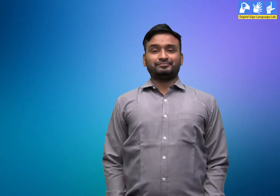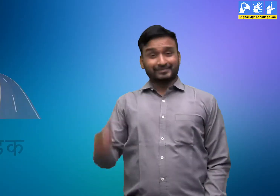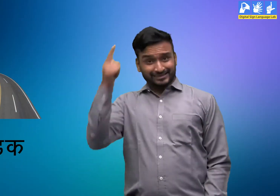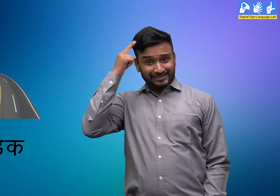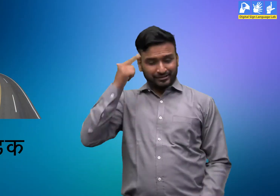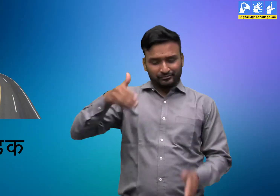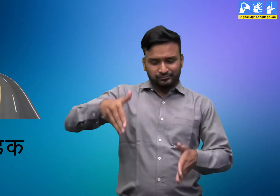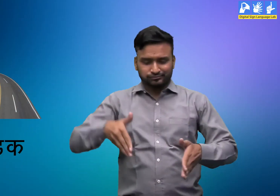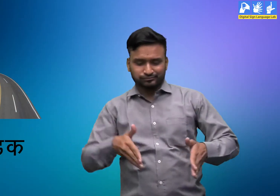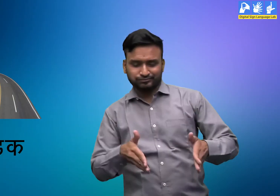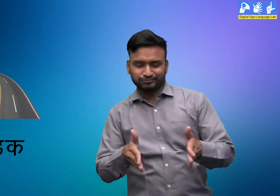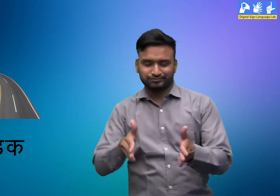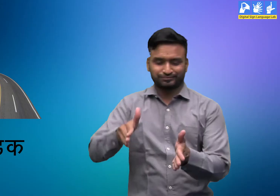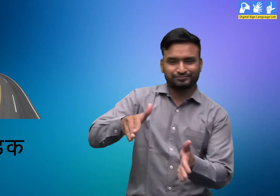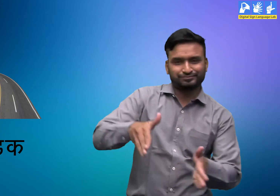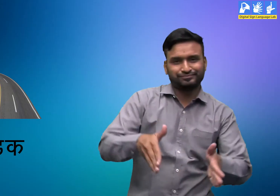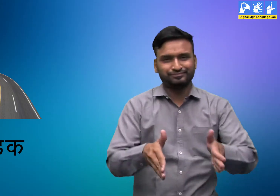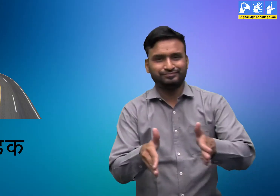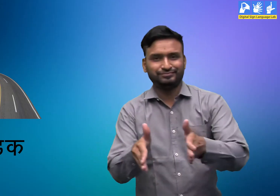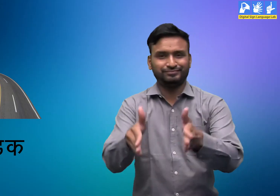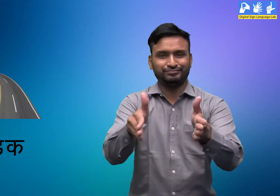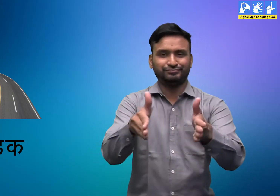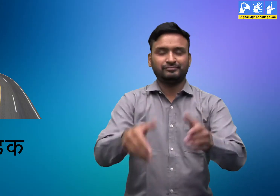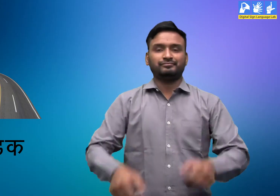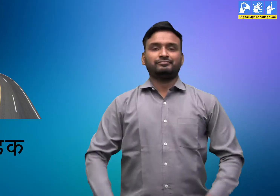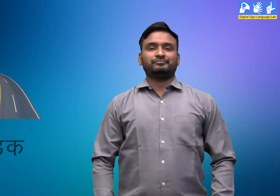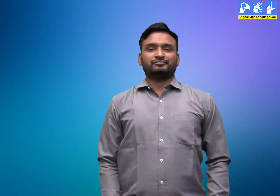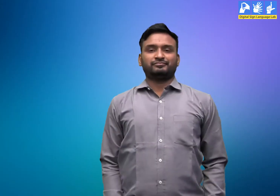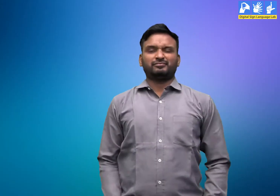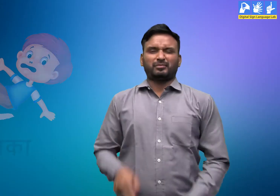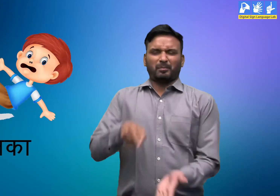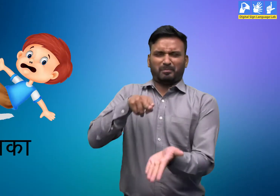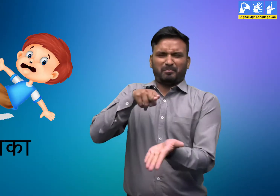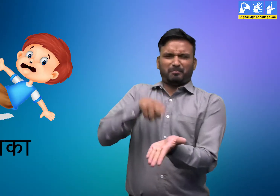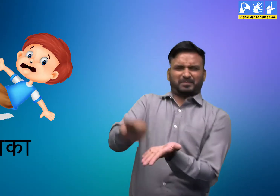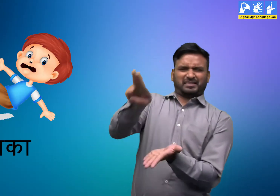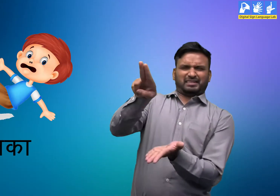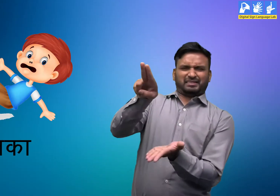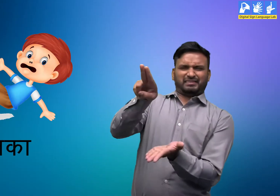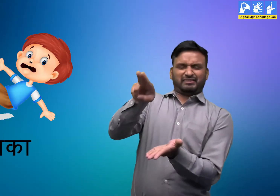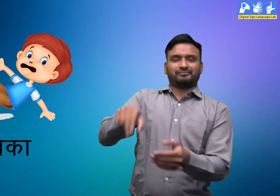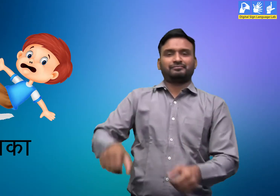सड़क छिलका